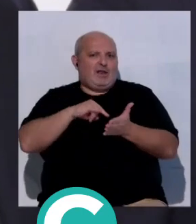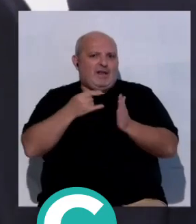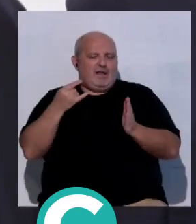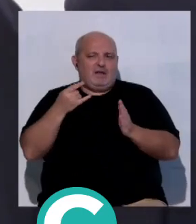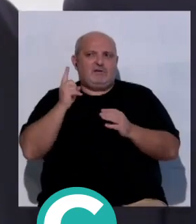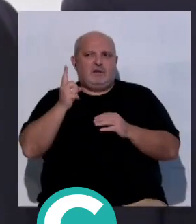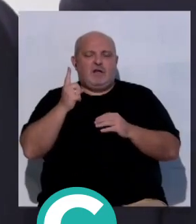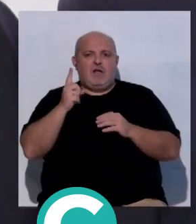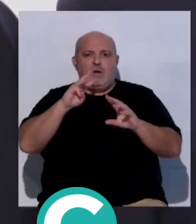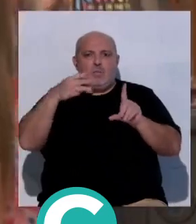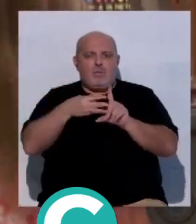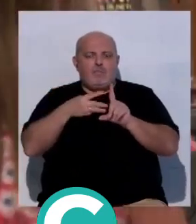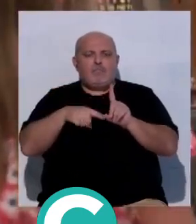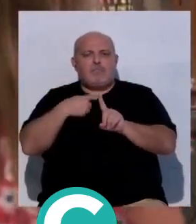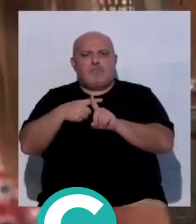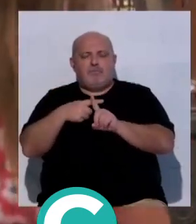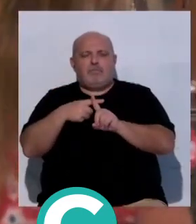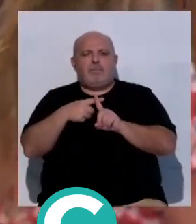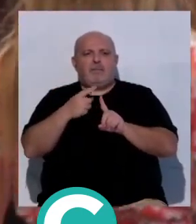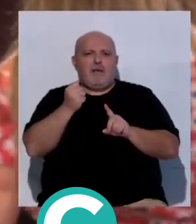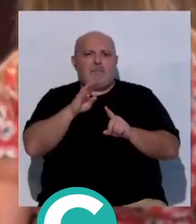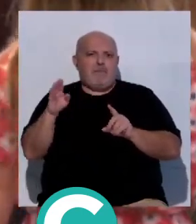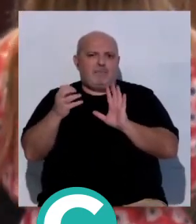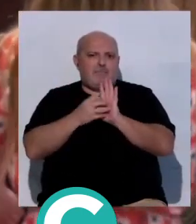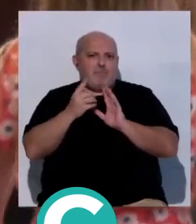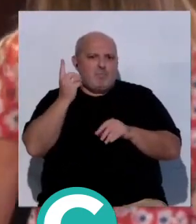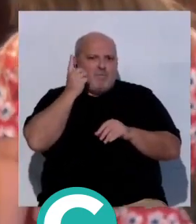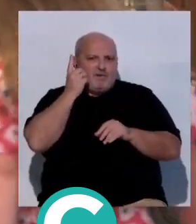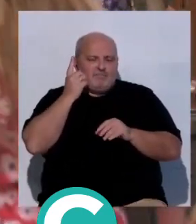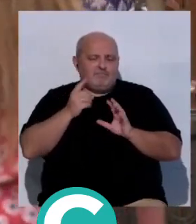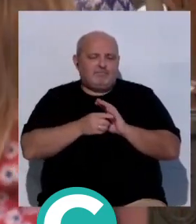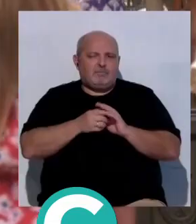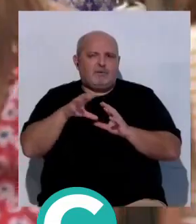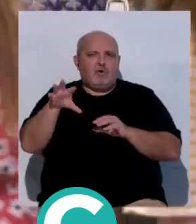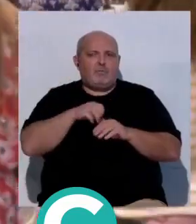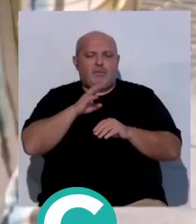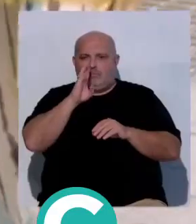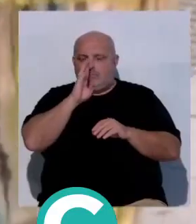a través de la web sino a través también de una app esto permitirá la compra presencial y online